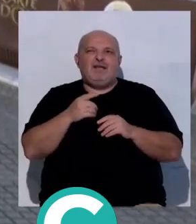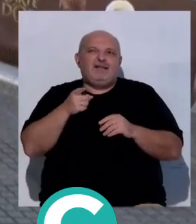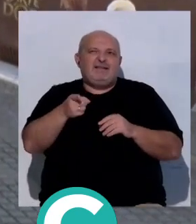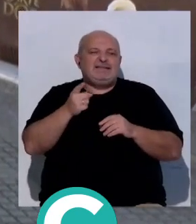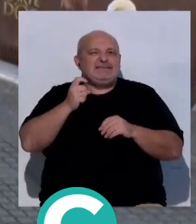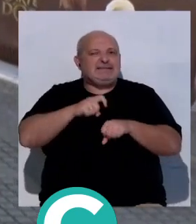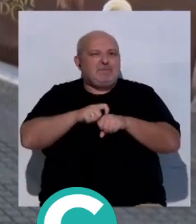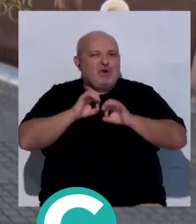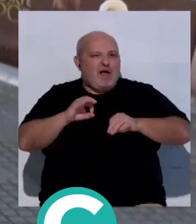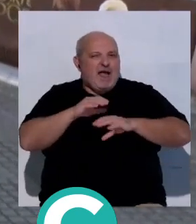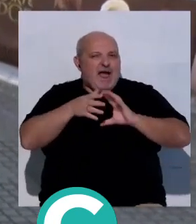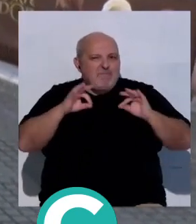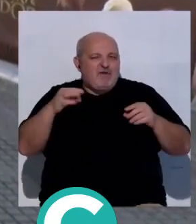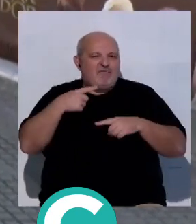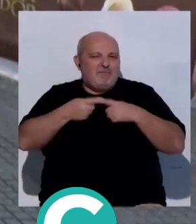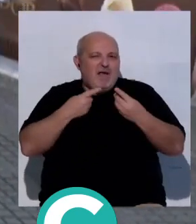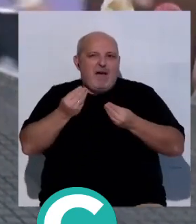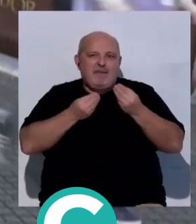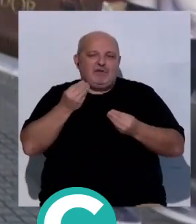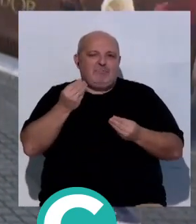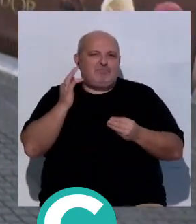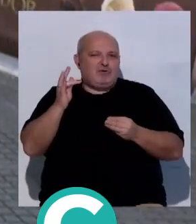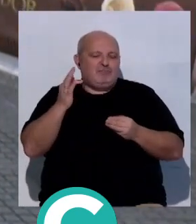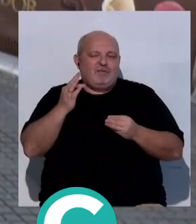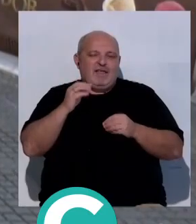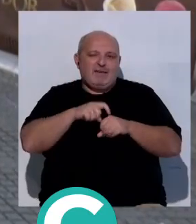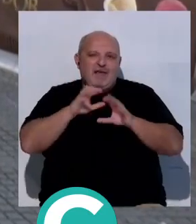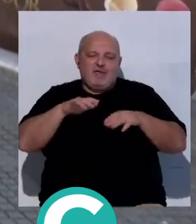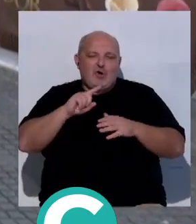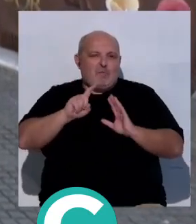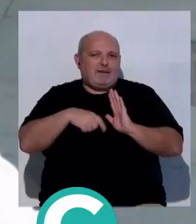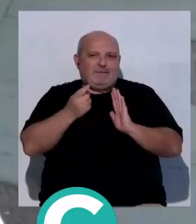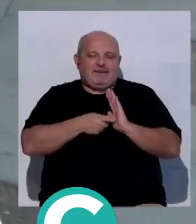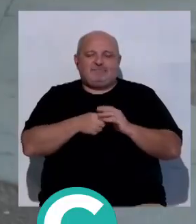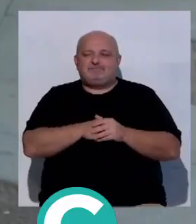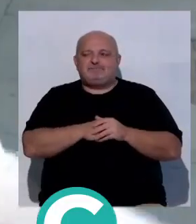de amigos familiar un ambiente muy bueno la verdad de cadi típico totalmente vamos a mí yo empecé con